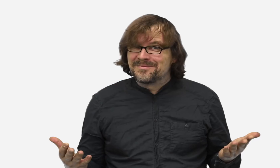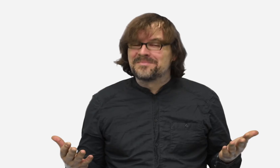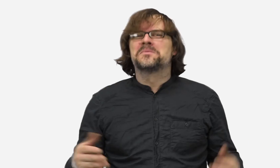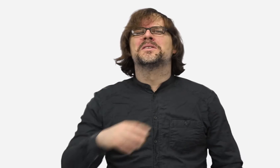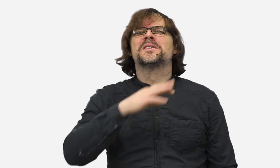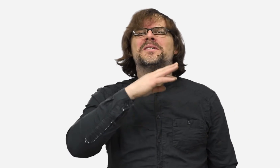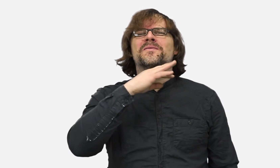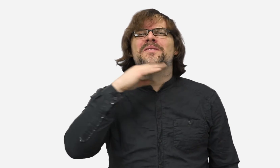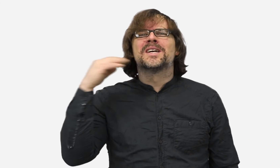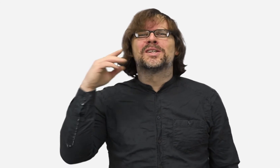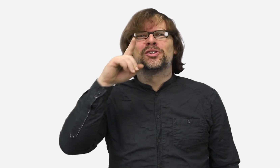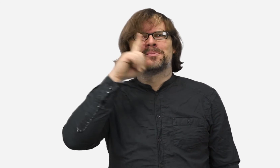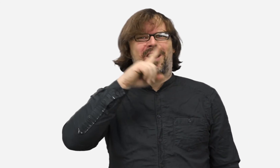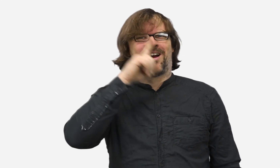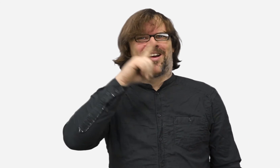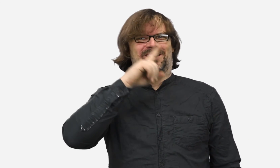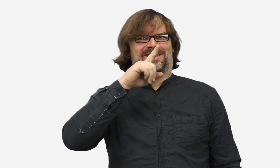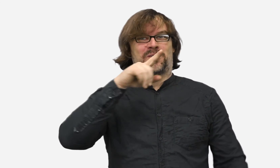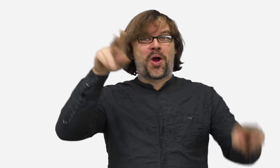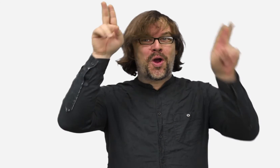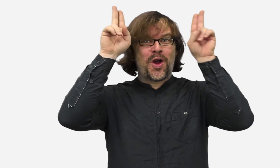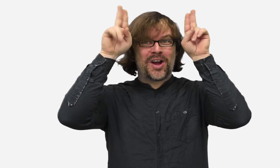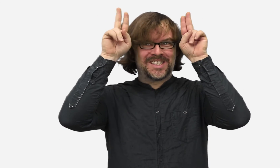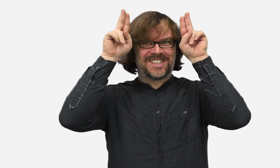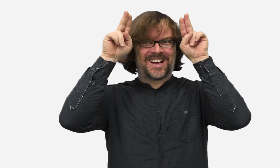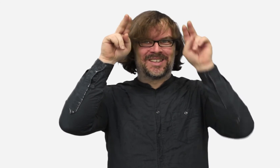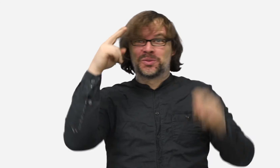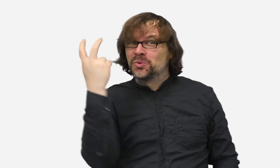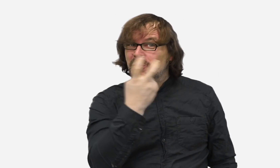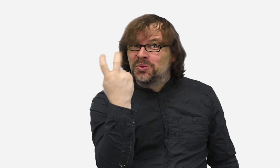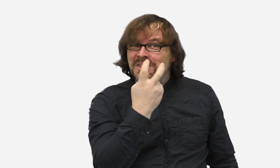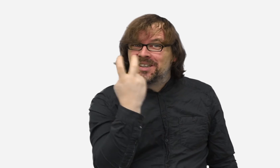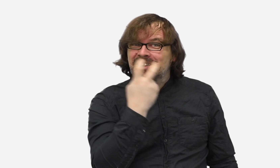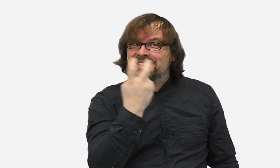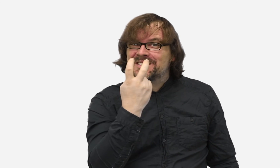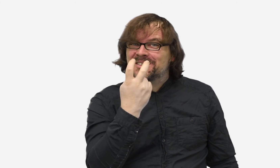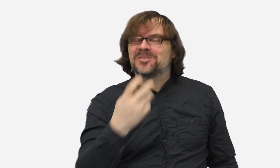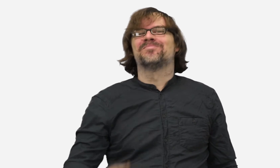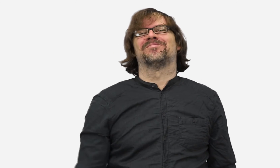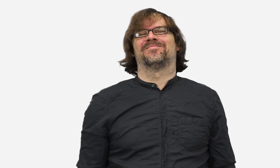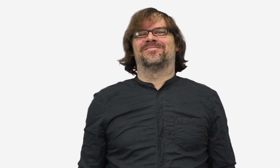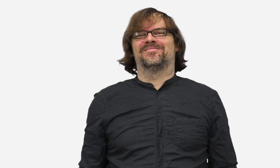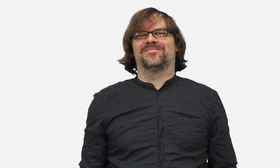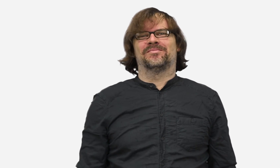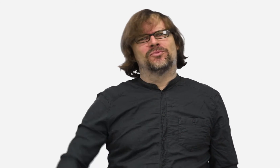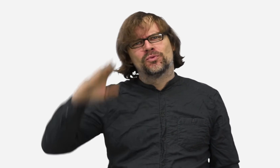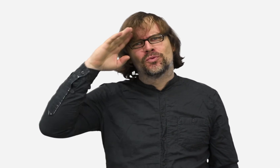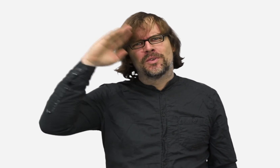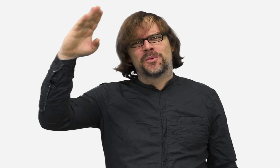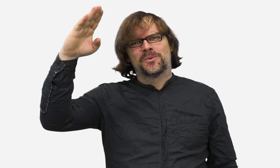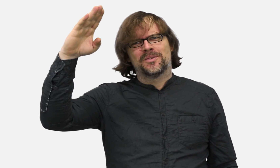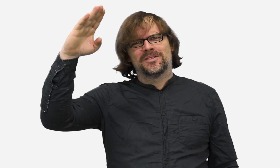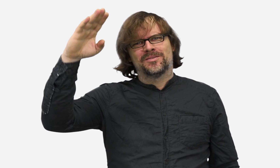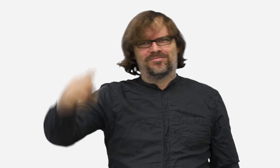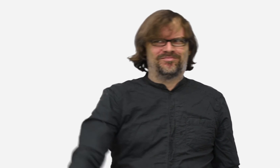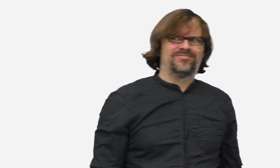So, und nun viel Spaß bei der Ostereiersuche! - Ciao!